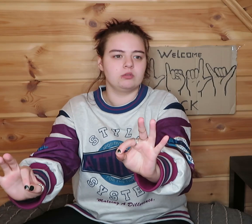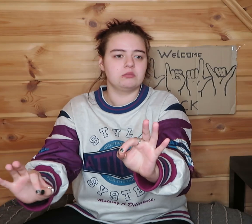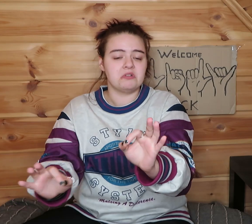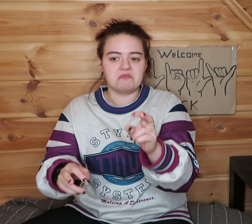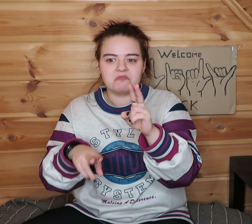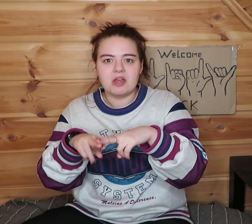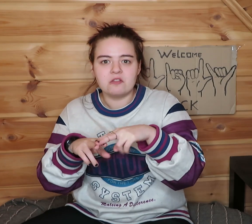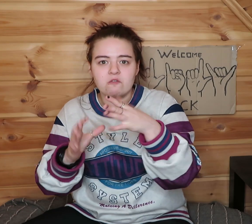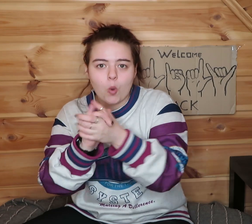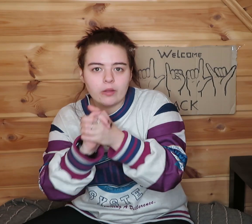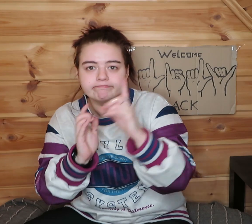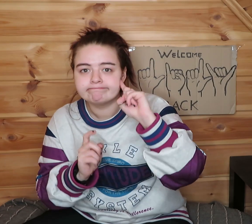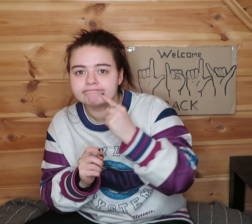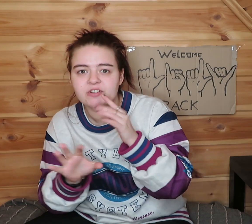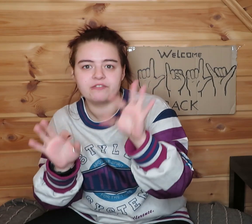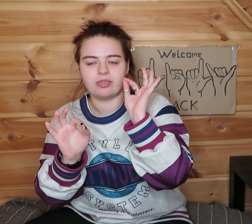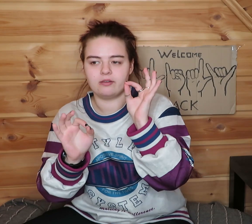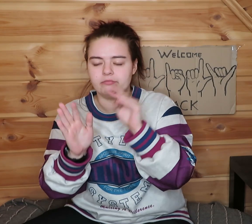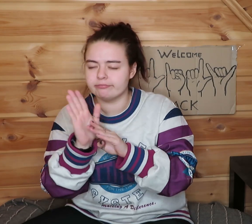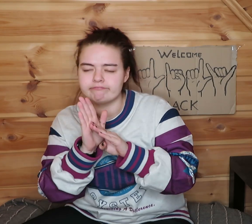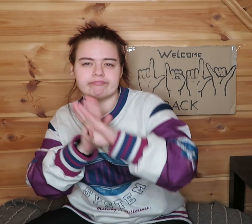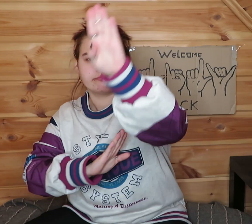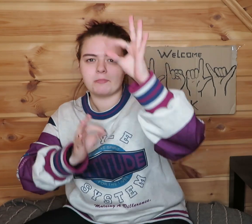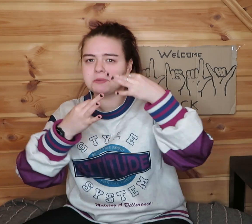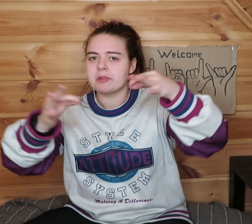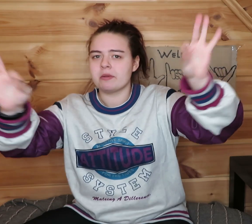Und wenn man gehörlose Freunde findet, dann geht es schnell bergauf.